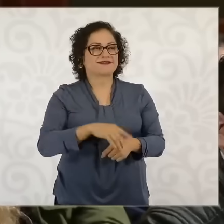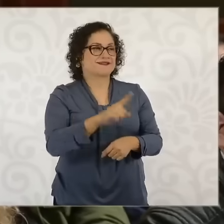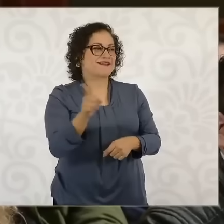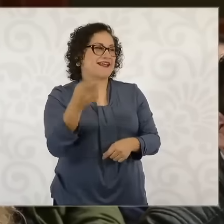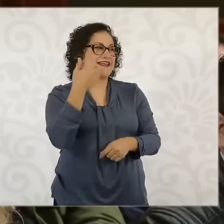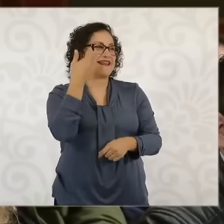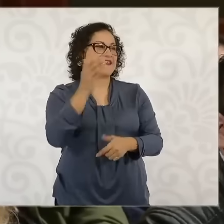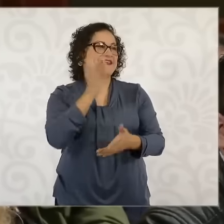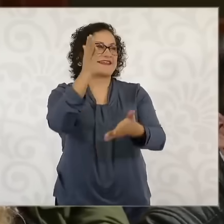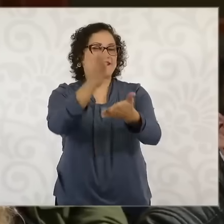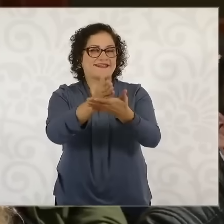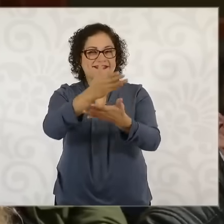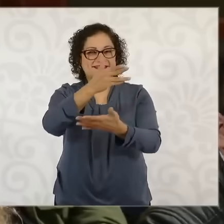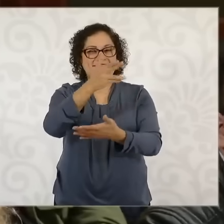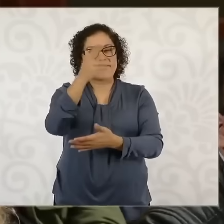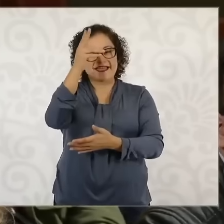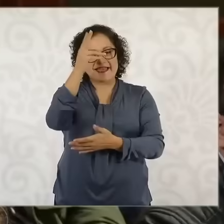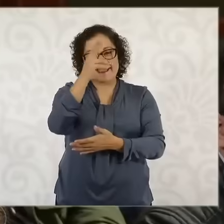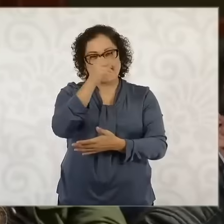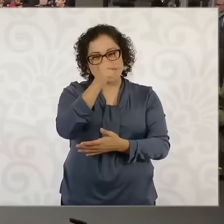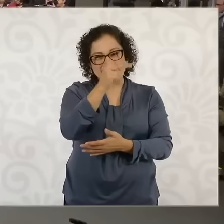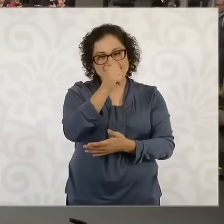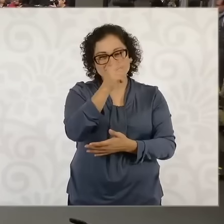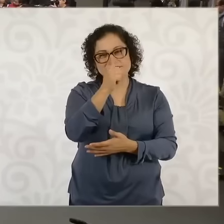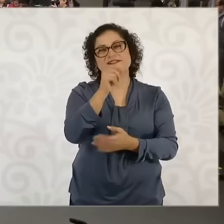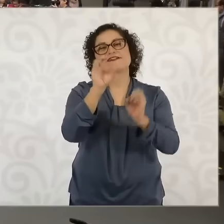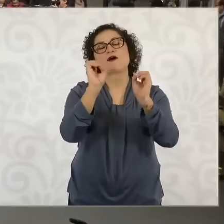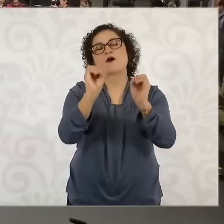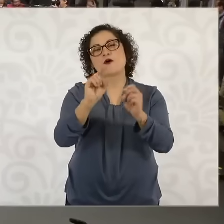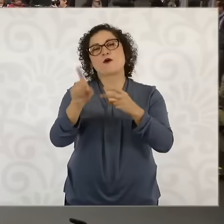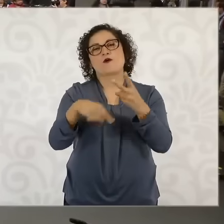ejemplo o a Ciudad de Obregón, ¿no? Este, o Ciudad Obregón, en términos de que eh la presencia de